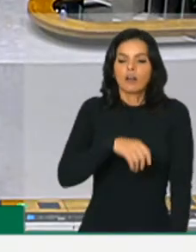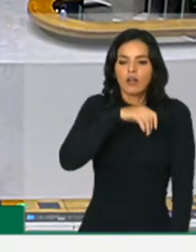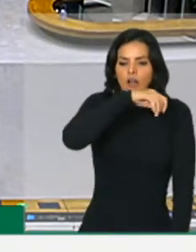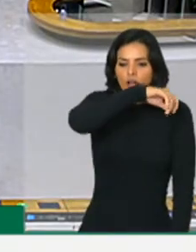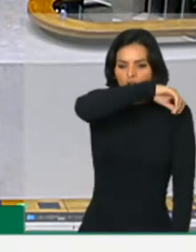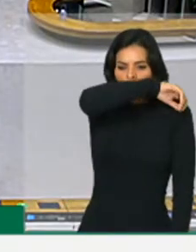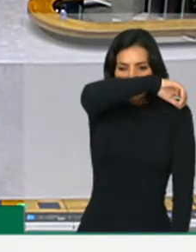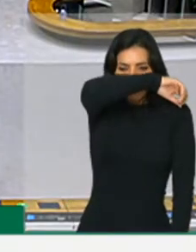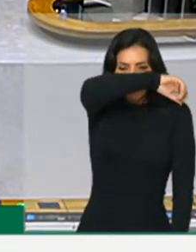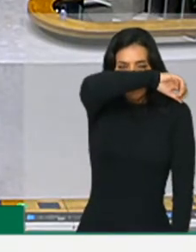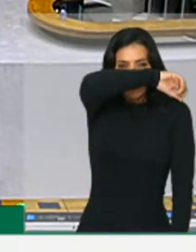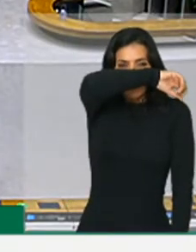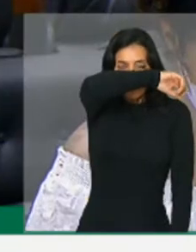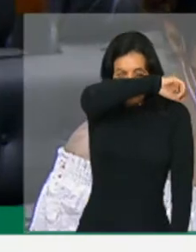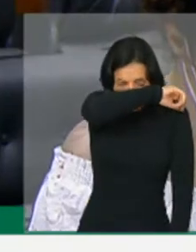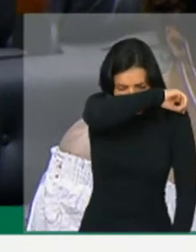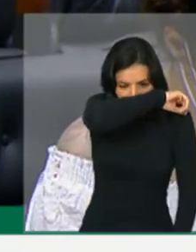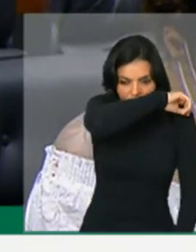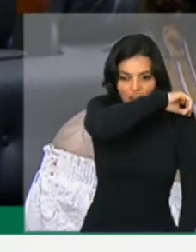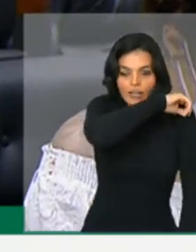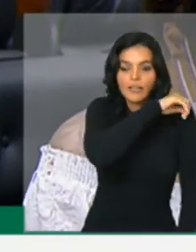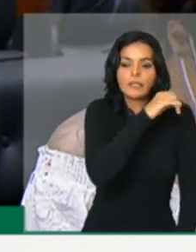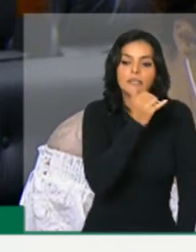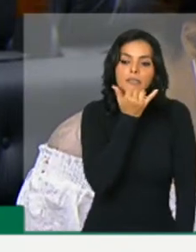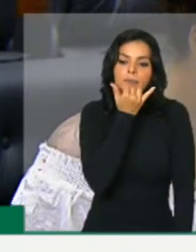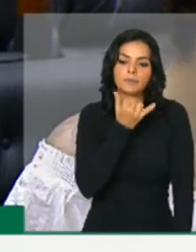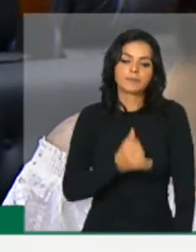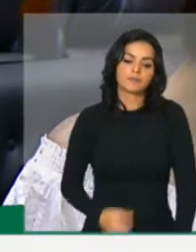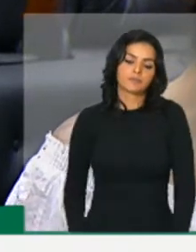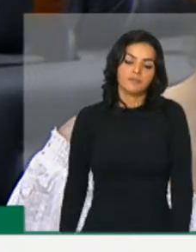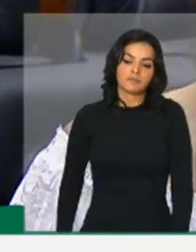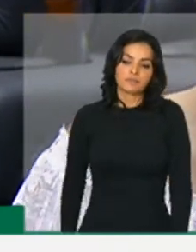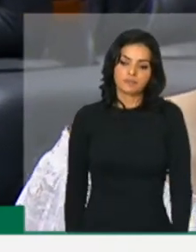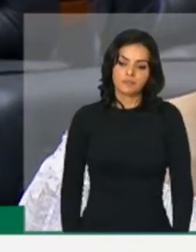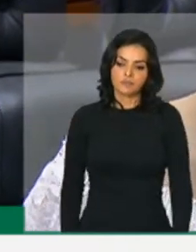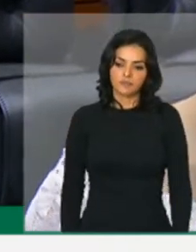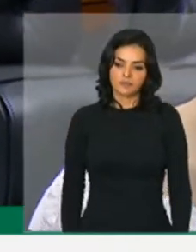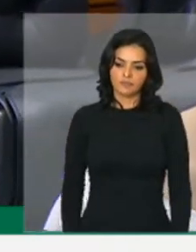ORIENTAR, PRESIDENTE. PSB. -- [DEPUTADO]: PSB. [DEPUTADO]: SÓ PRA GENTE CONCORDAR COM NOSSA